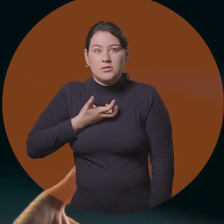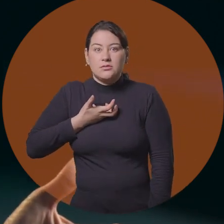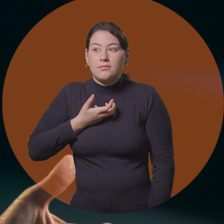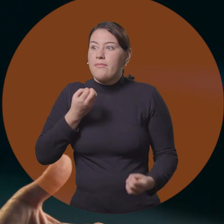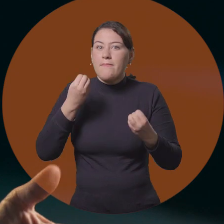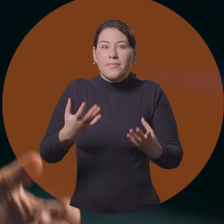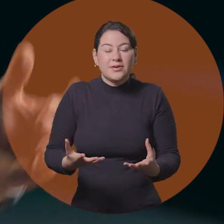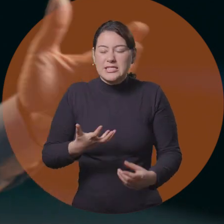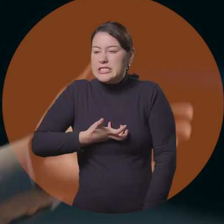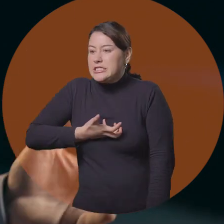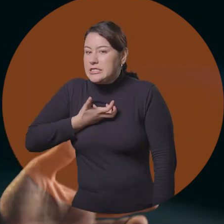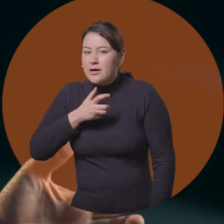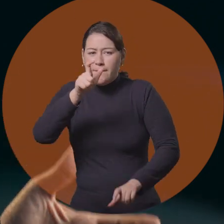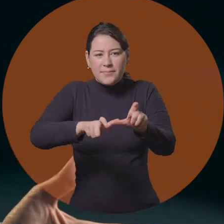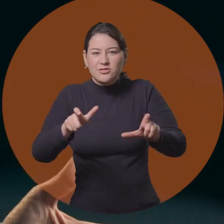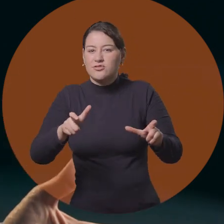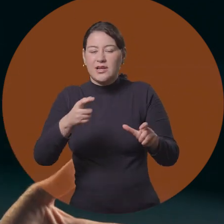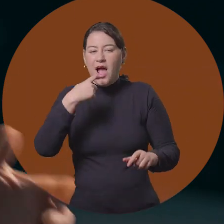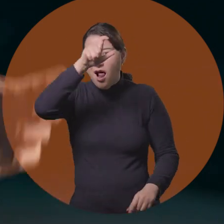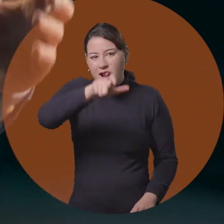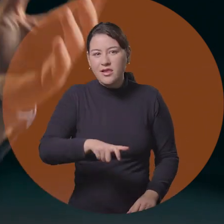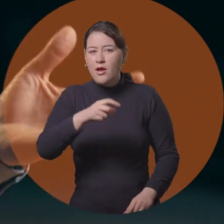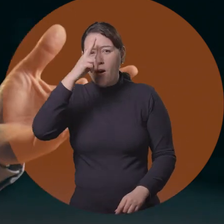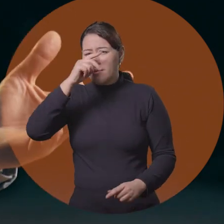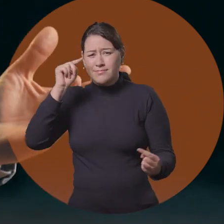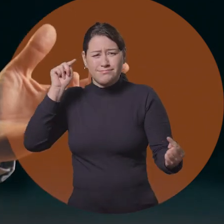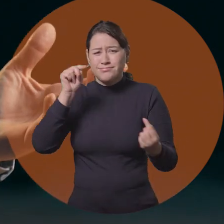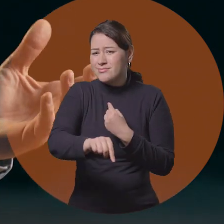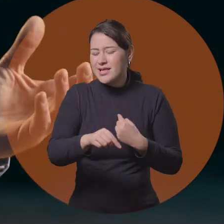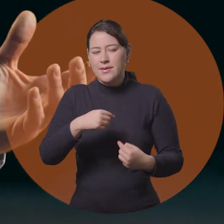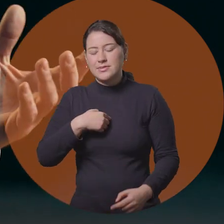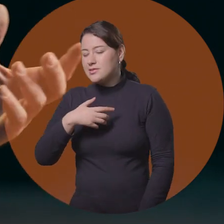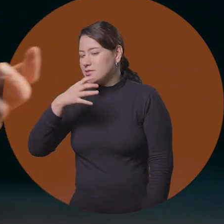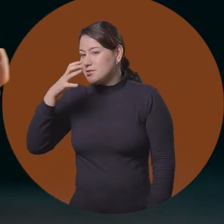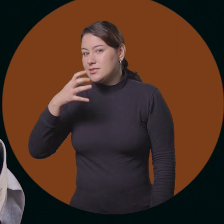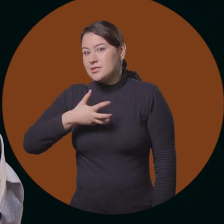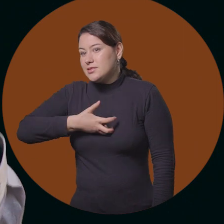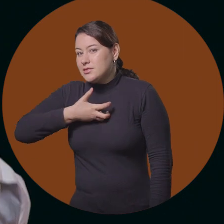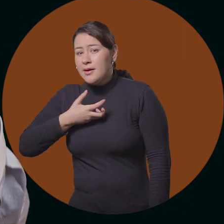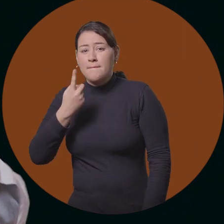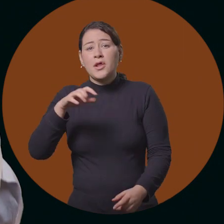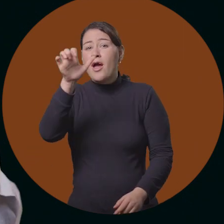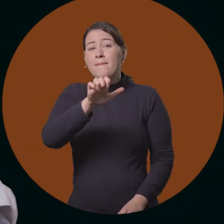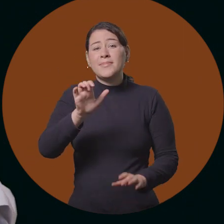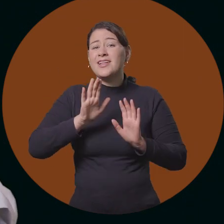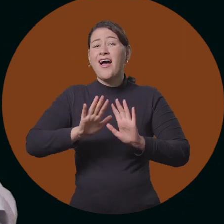Porque me caliento con alguien, porque opina totalmente diferente a mí. Pero la empresa está diseñada para eso.